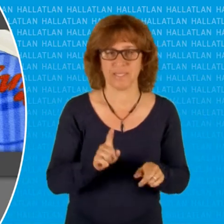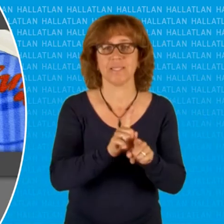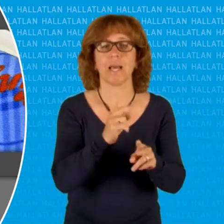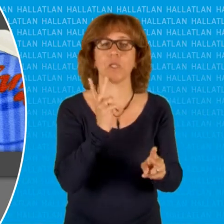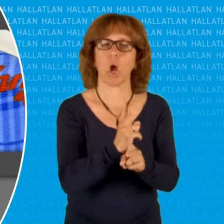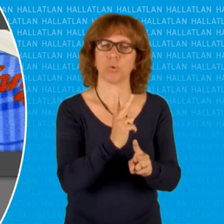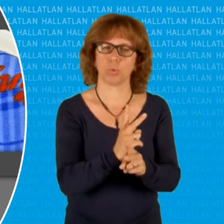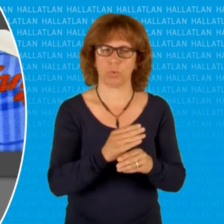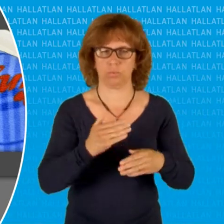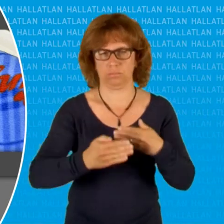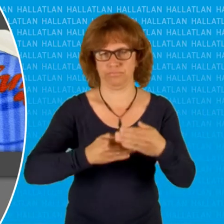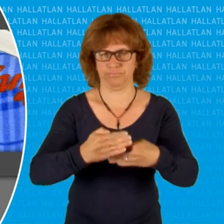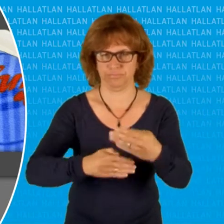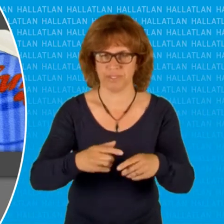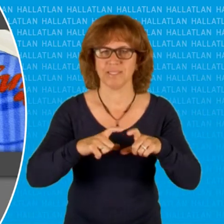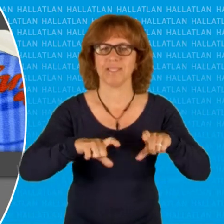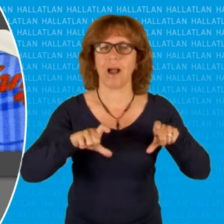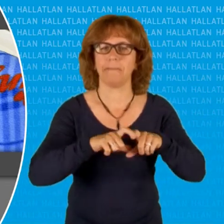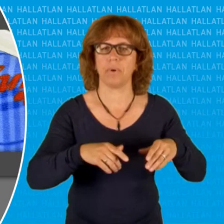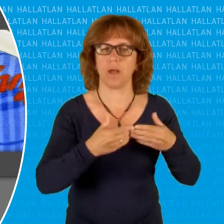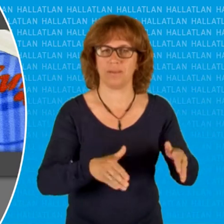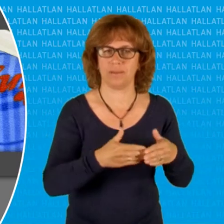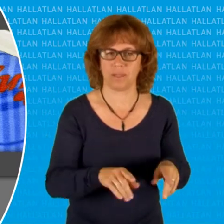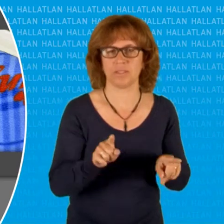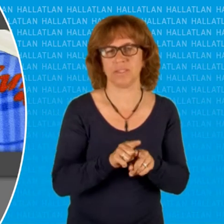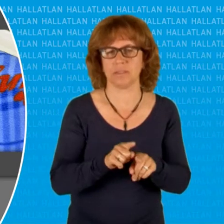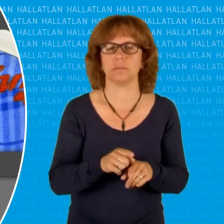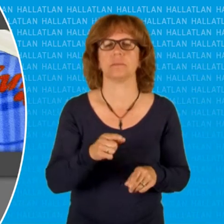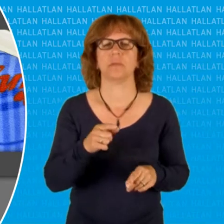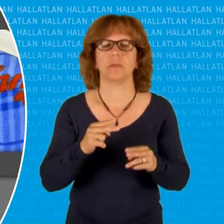Ha hasonló ütemben folytatódik a számlák nyitása,